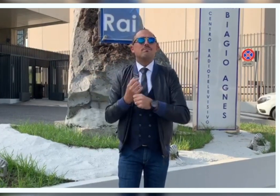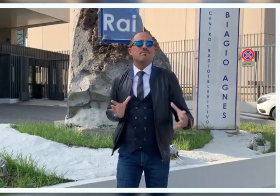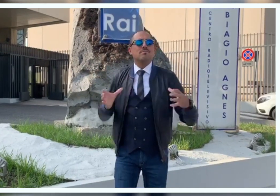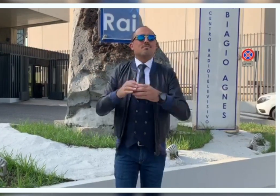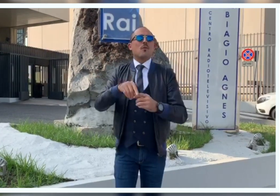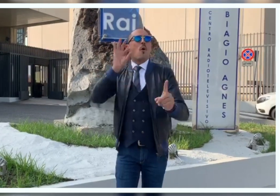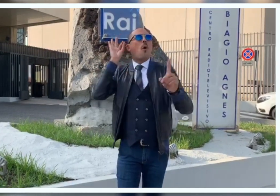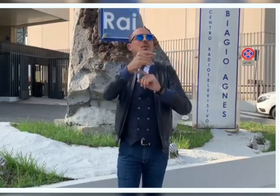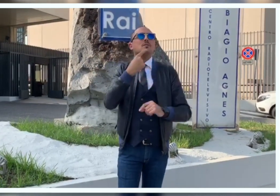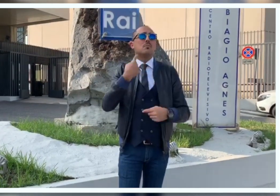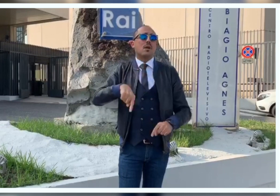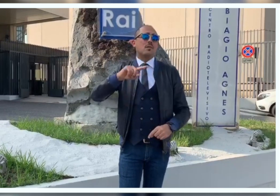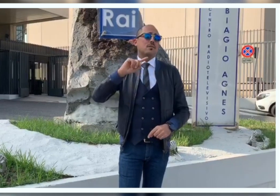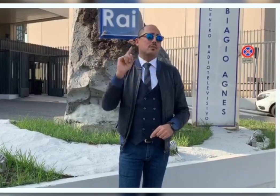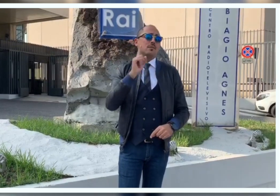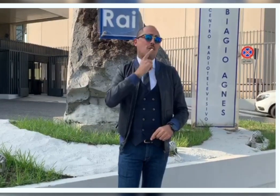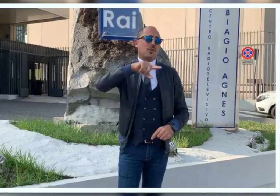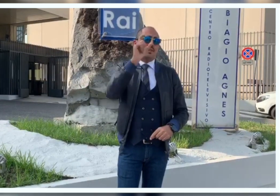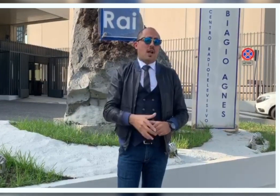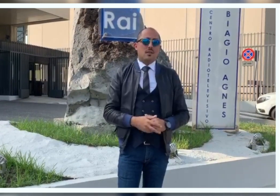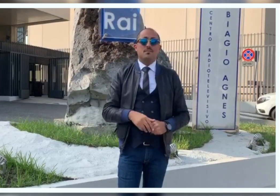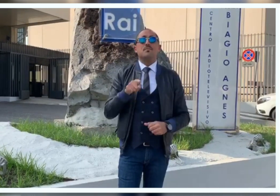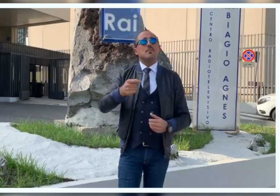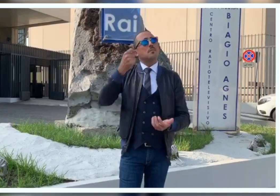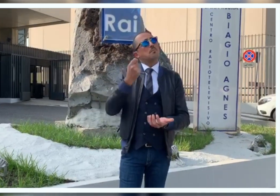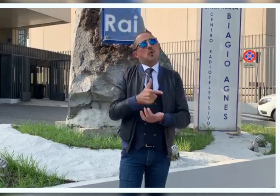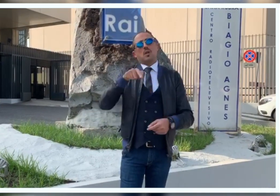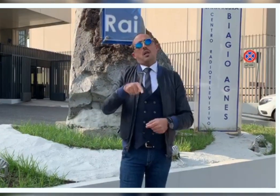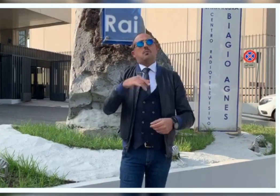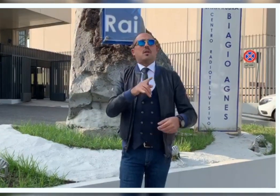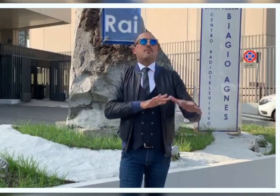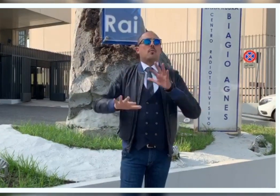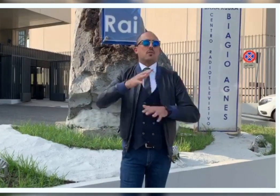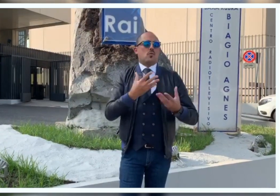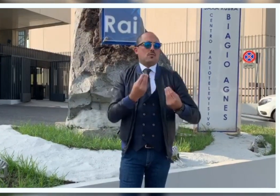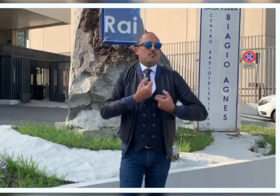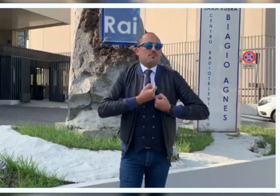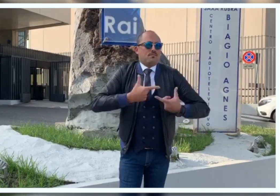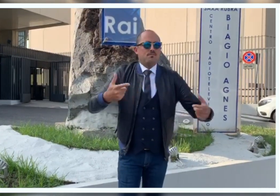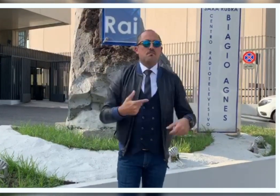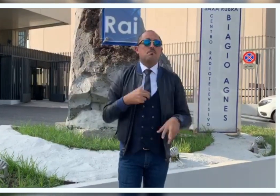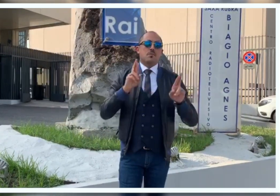da portate al Comitato con l'obiettivo di dare accessibilità a tutti i sordi italiani. È molto importante che le informazioni siano divulgate.